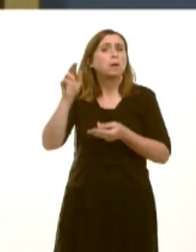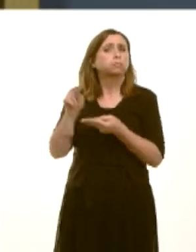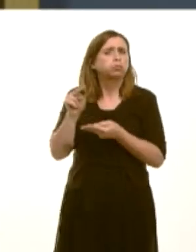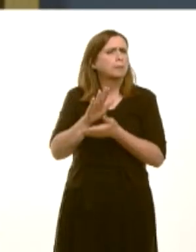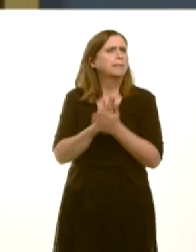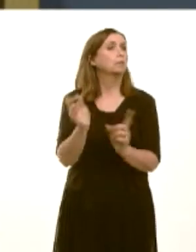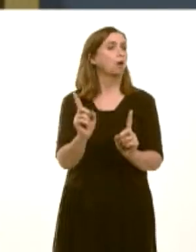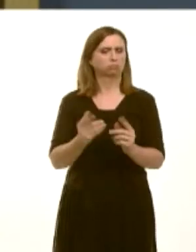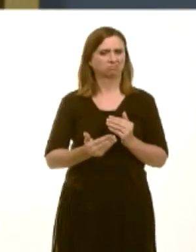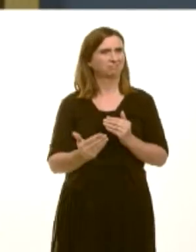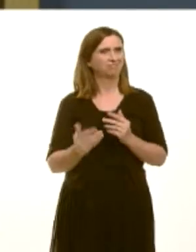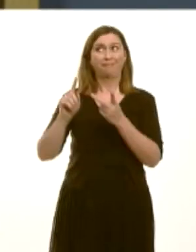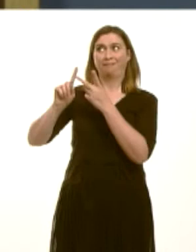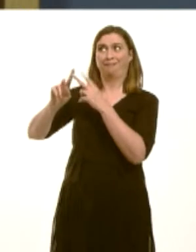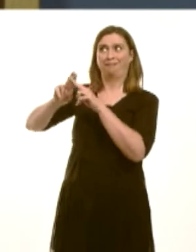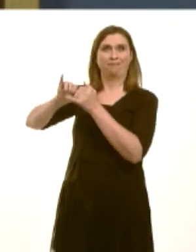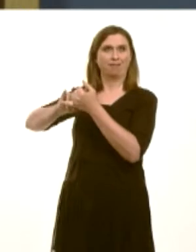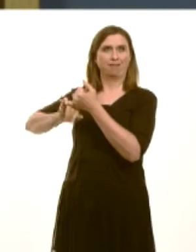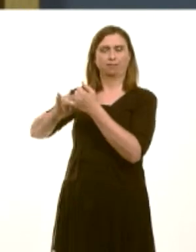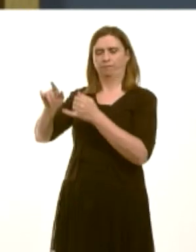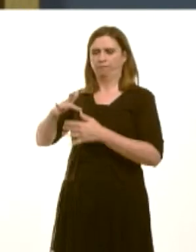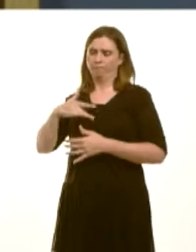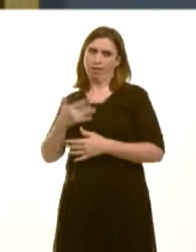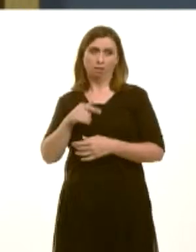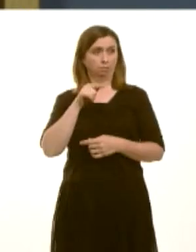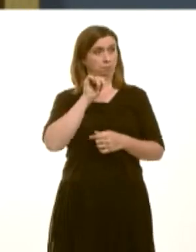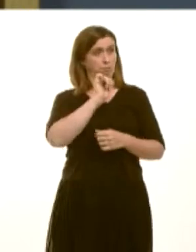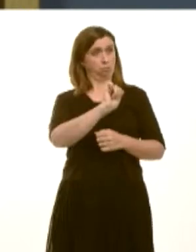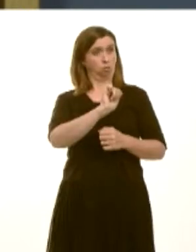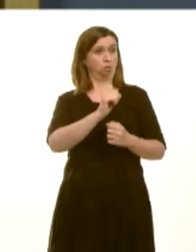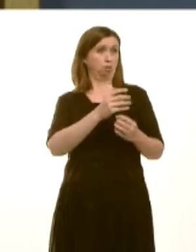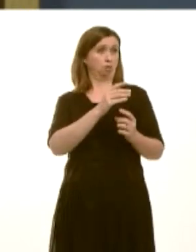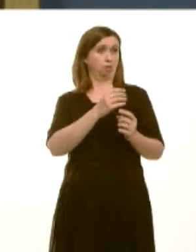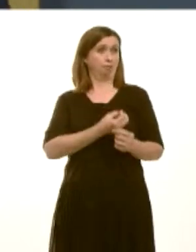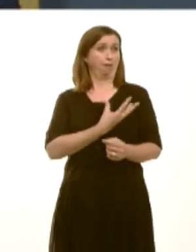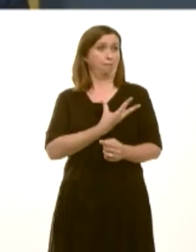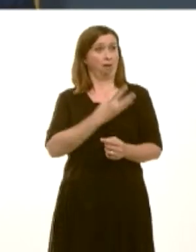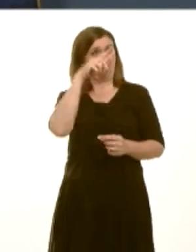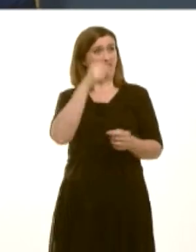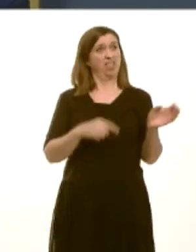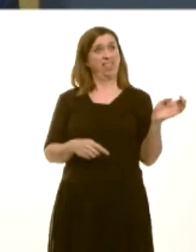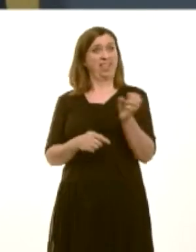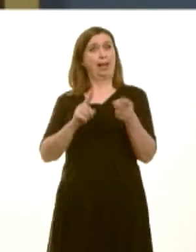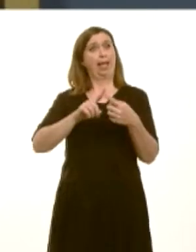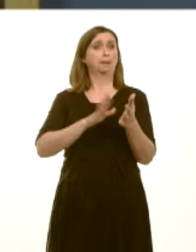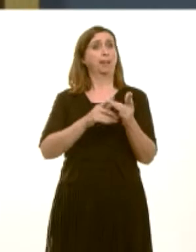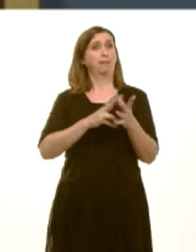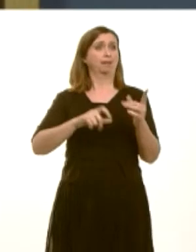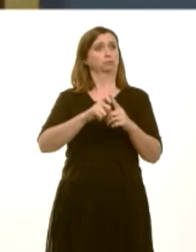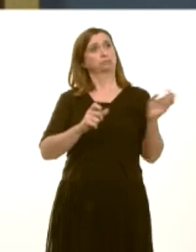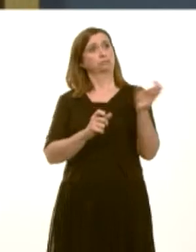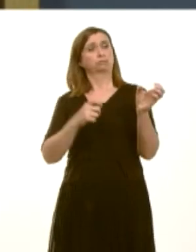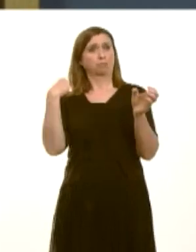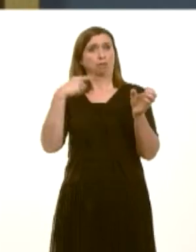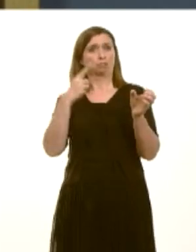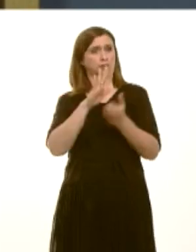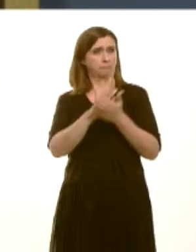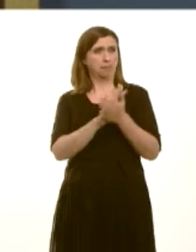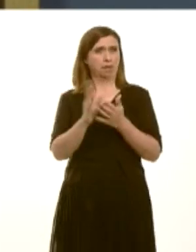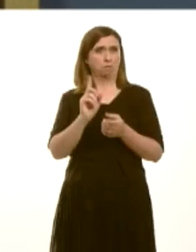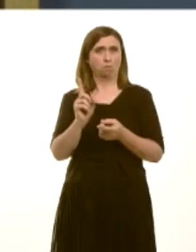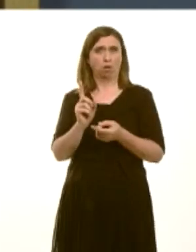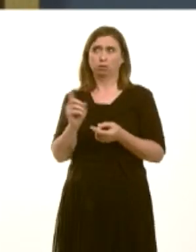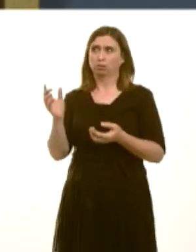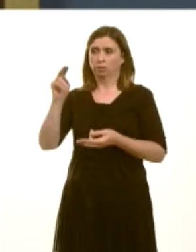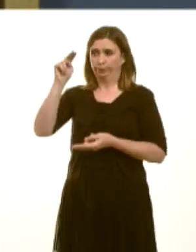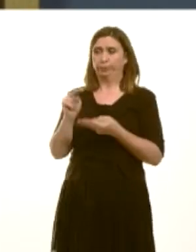bydd gostyngiad pellach yn yr arian refeniw a fydd ar gael i Gymru o dros 2 y cant. Pe